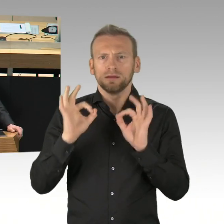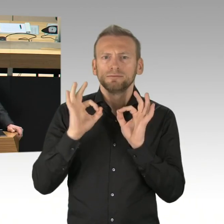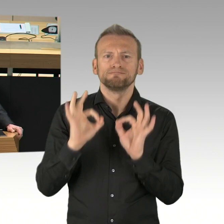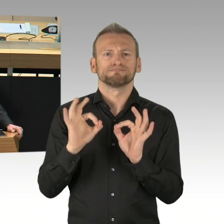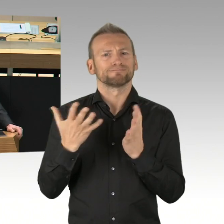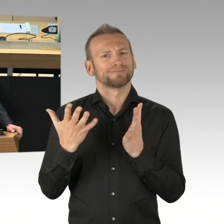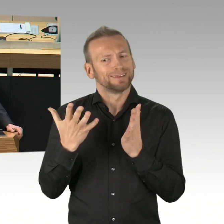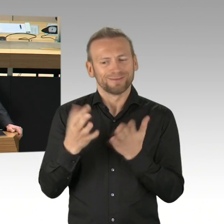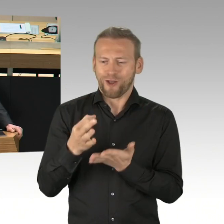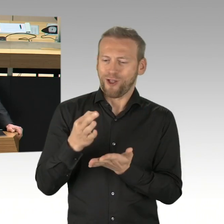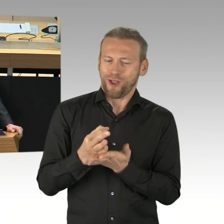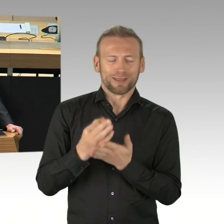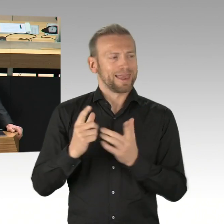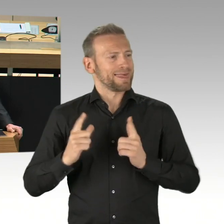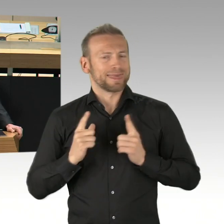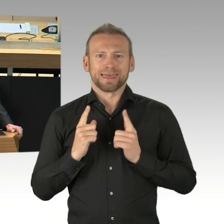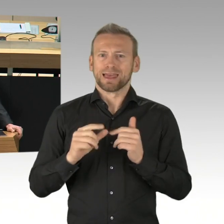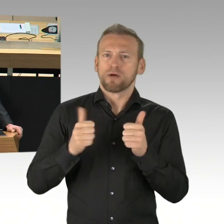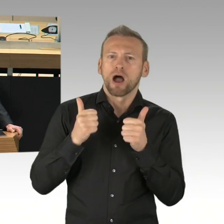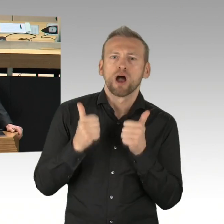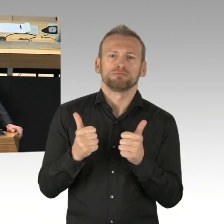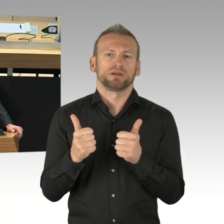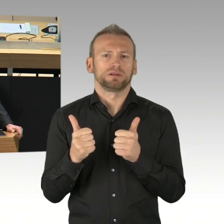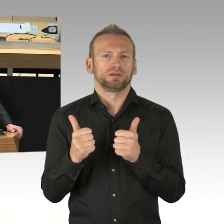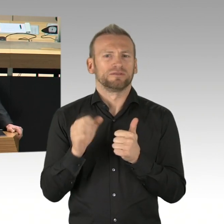sondern wir wollen eine Stadt, in der die Menschen gut und gerne leben und arbeiten können,